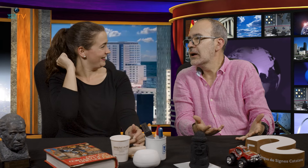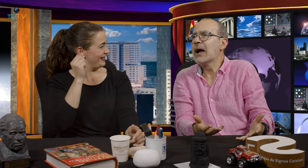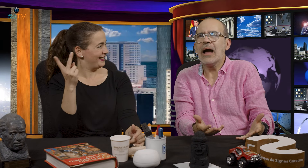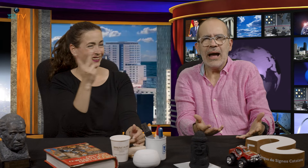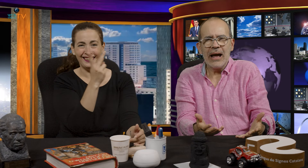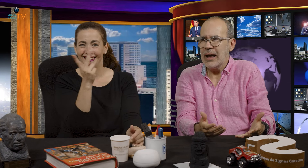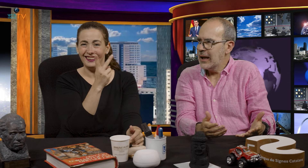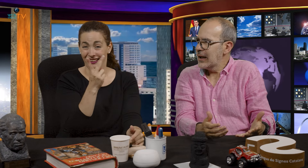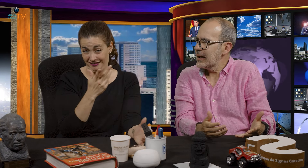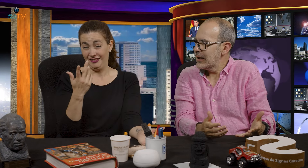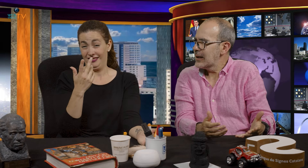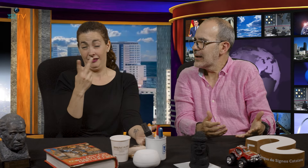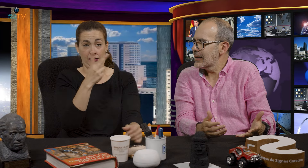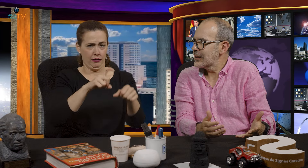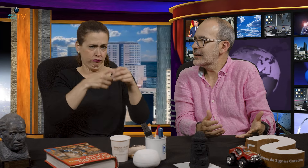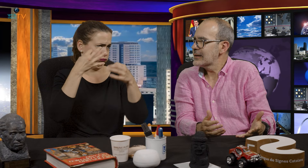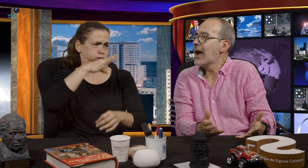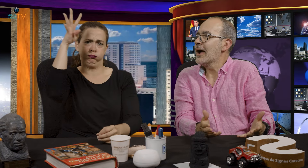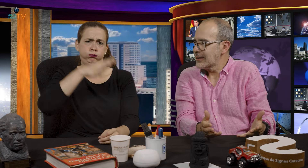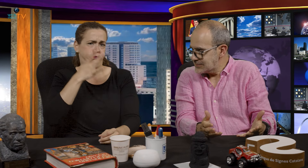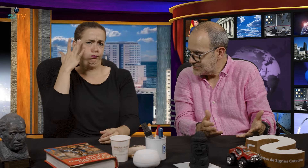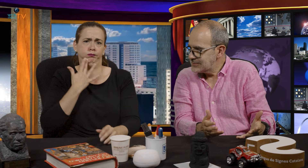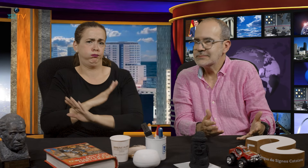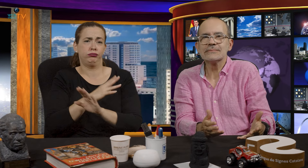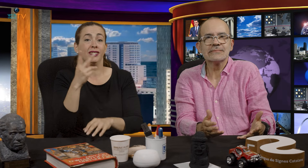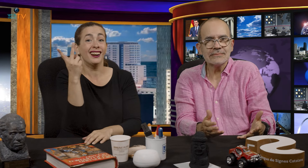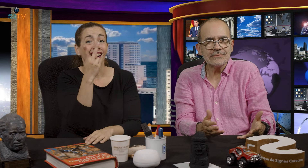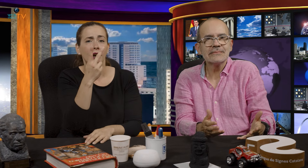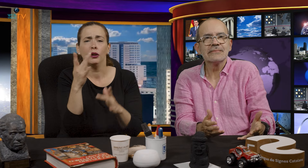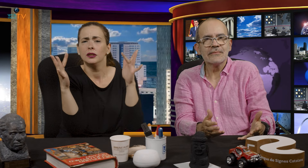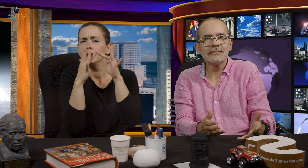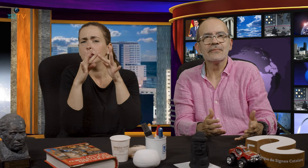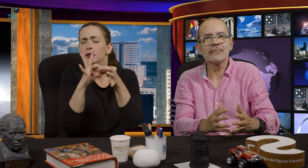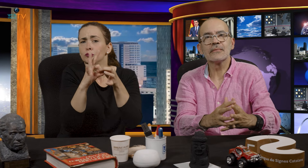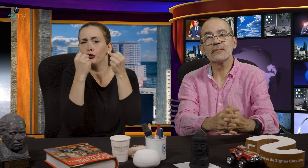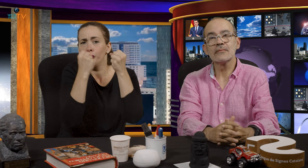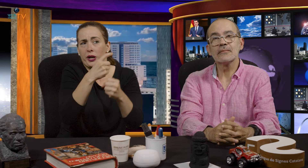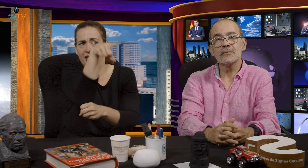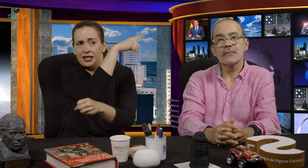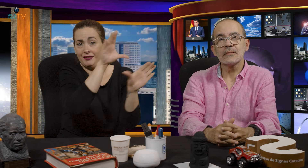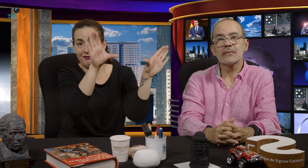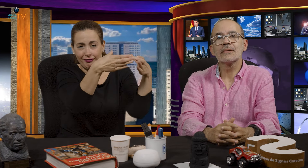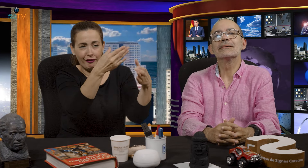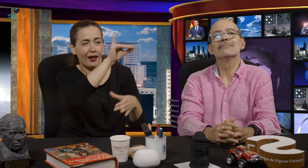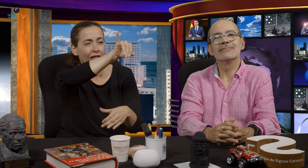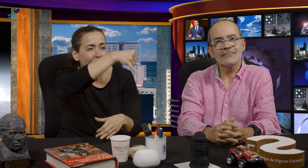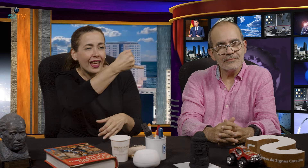Son dos catalanes que tienen un vínculo muy estrecho con la compañía y DJ.